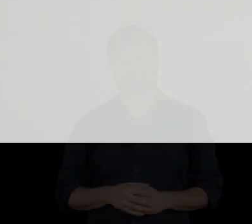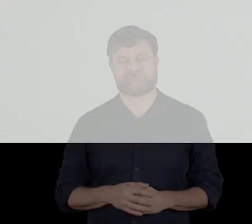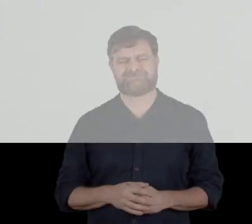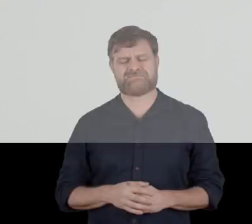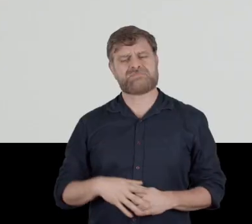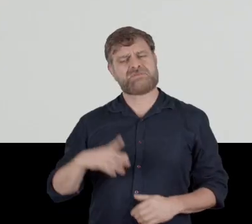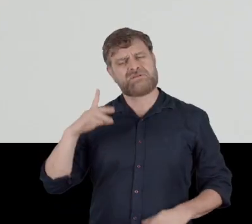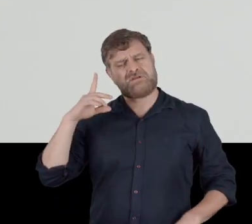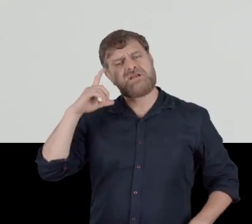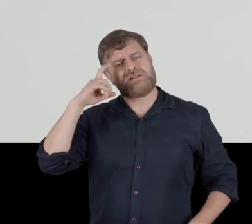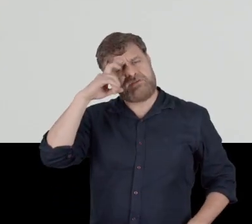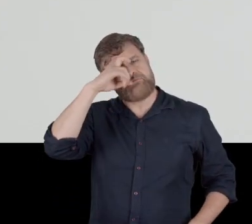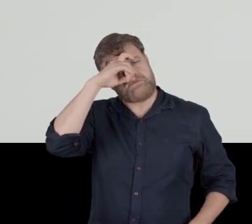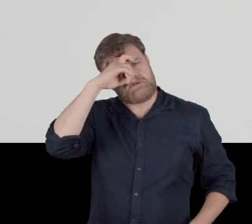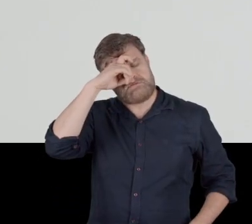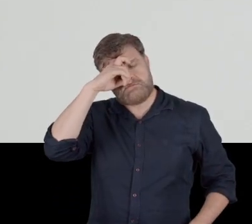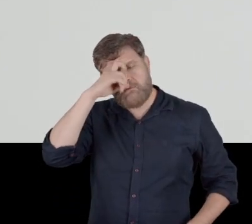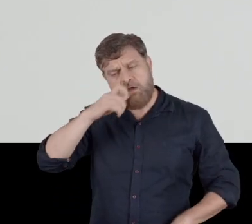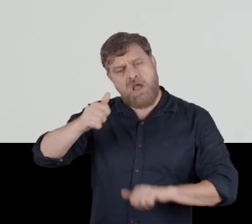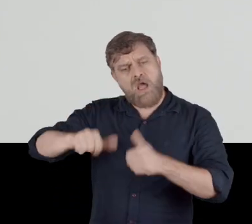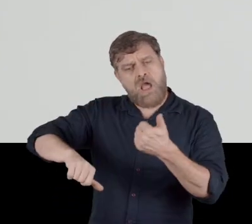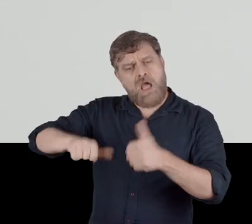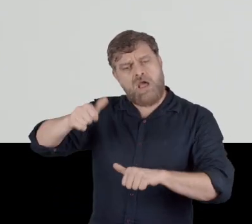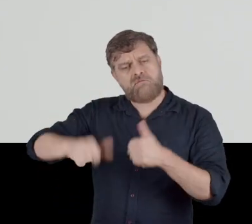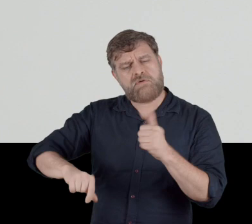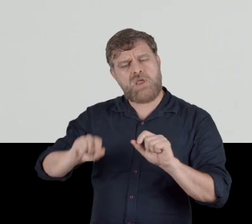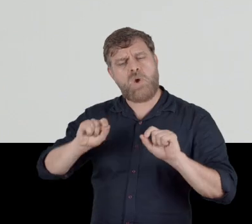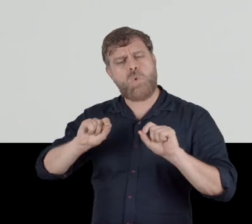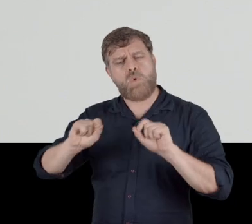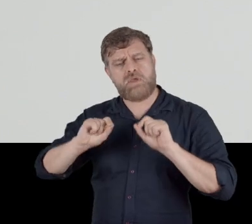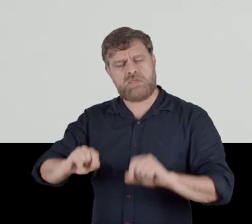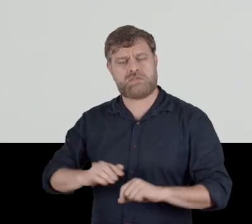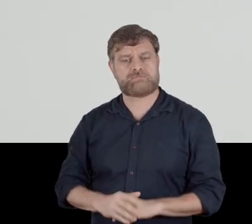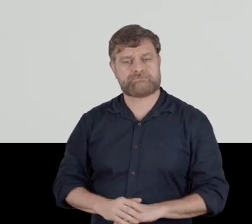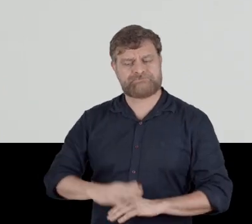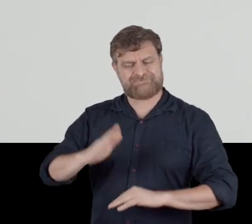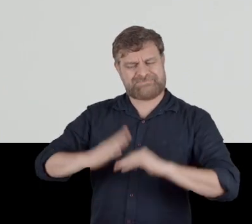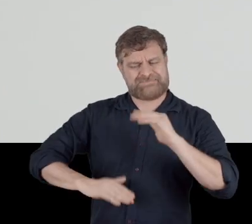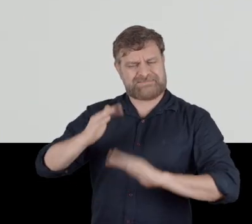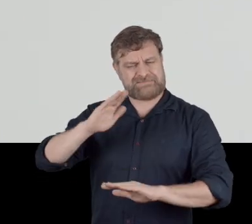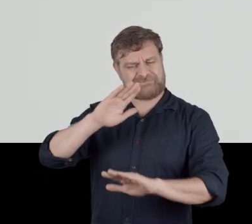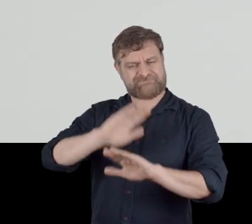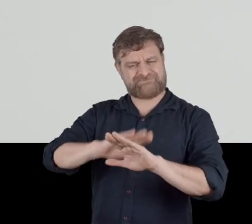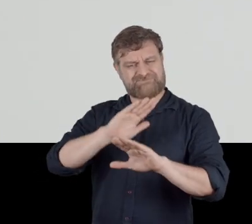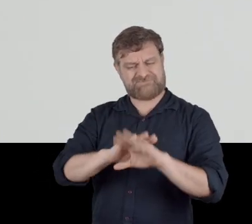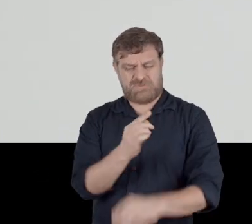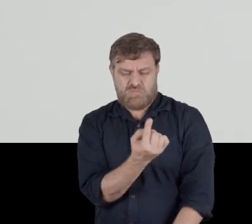É muito difícil você medir exatamente quanto que de uma atitude individual,